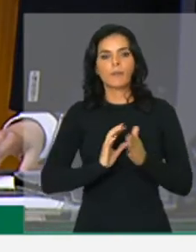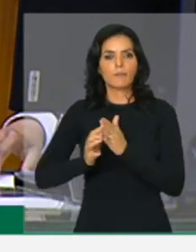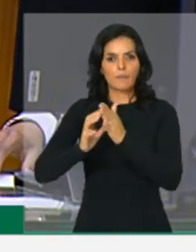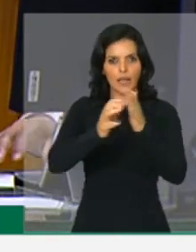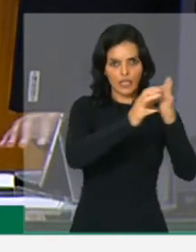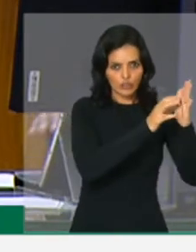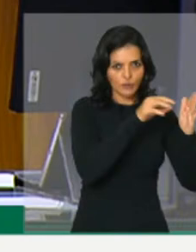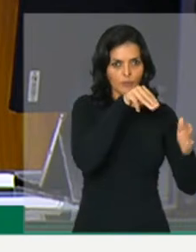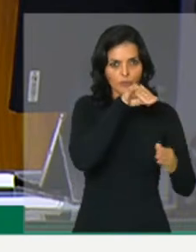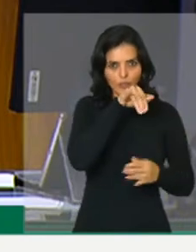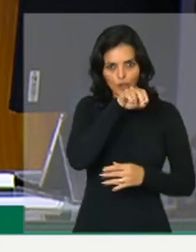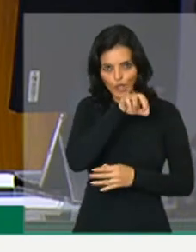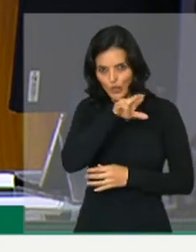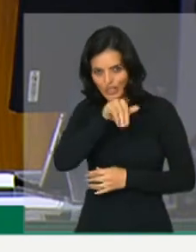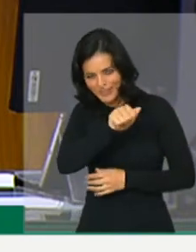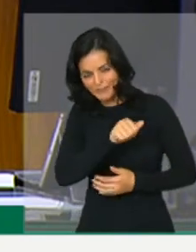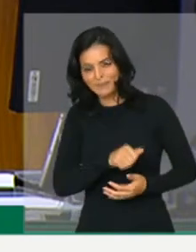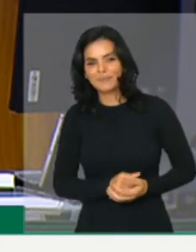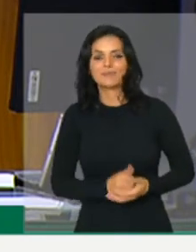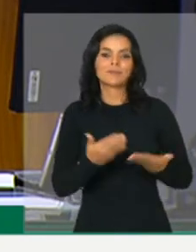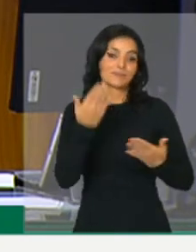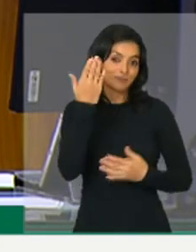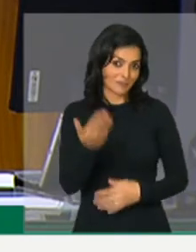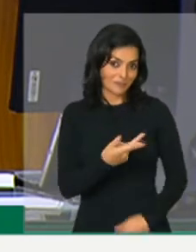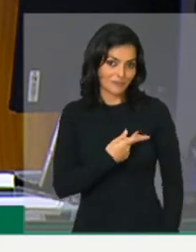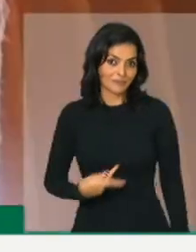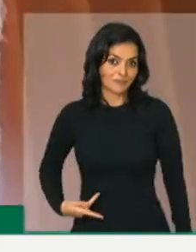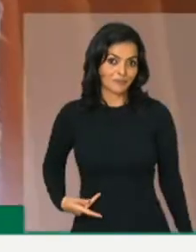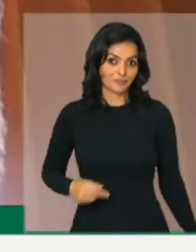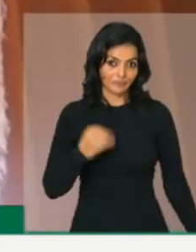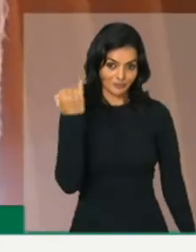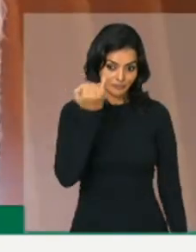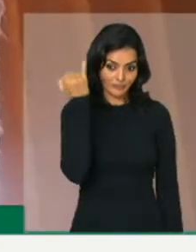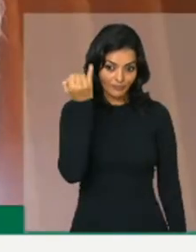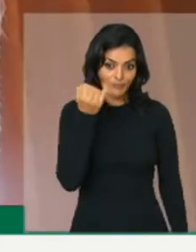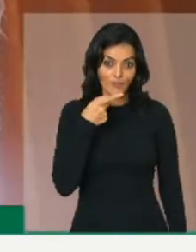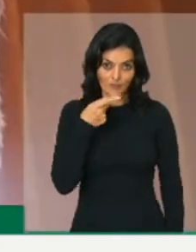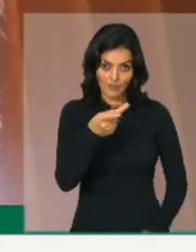FINANCIAMENTOS QUE VÊM DE 15, 20 ANOS ATRÁS. SEGUNDO. QUANDO SE EMITIRAM ESSAS DEBÊ